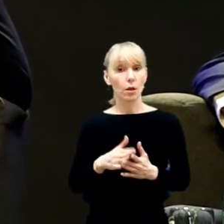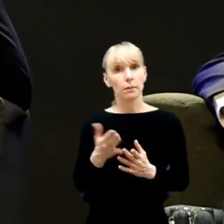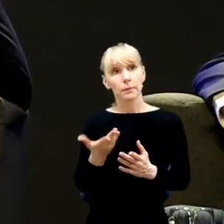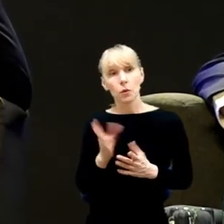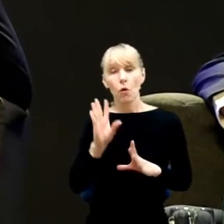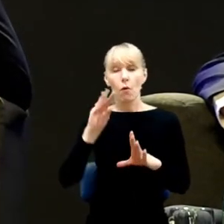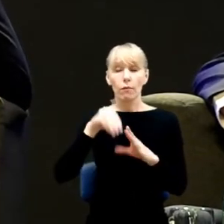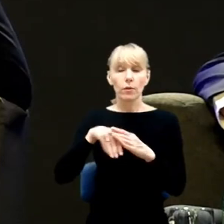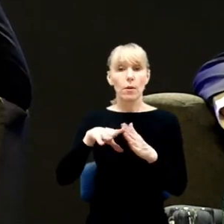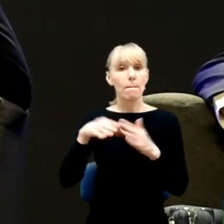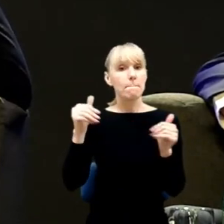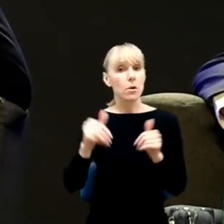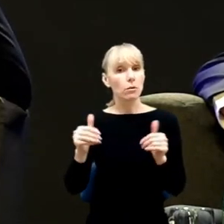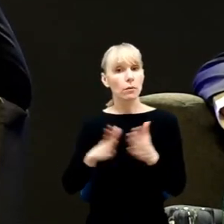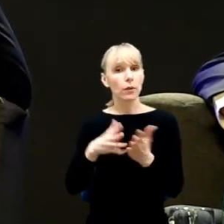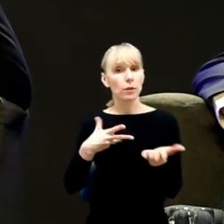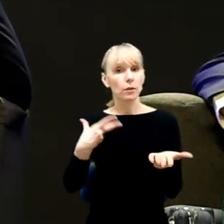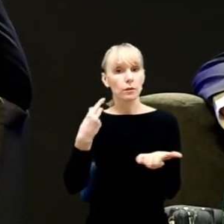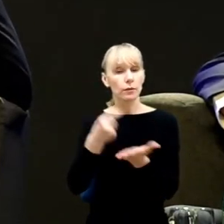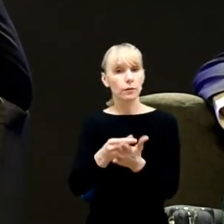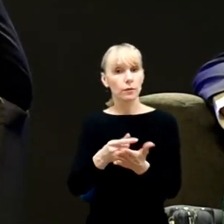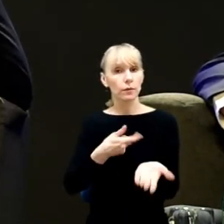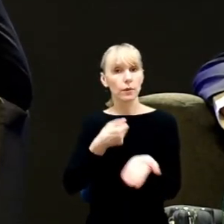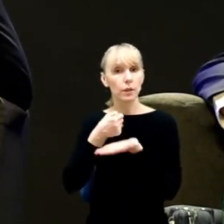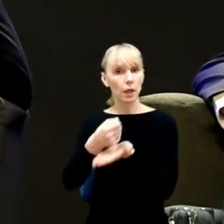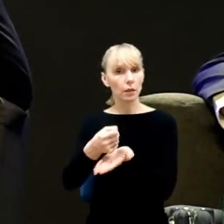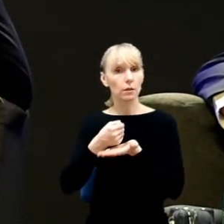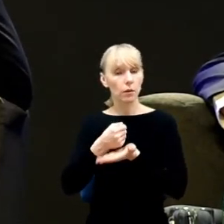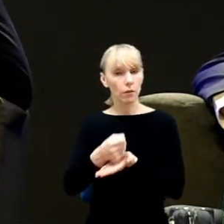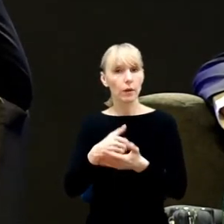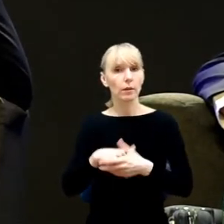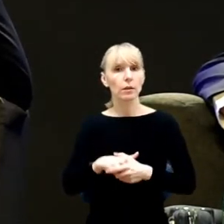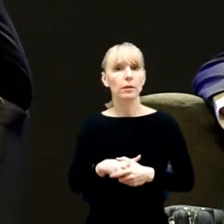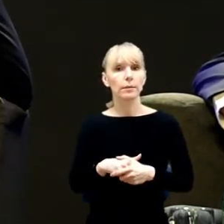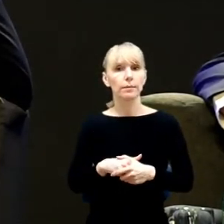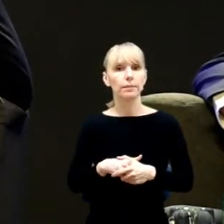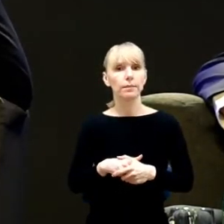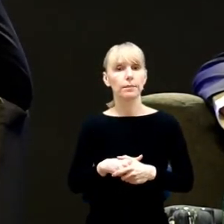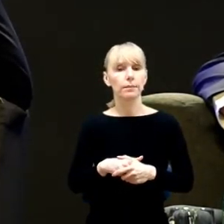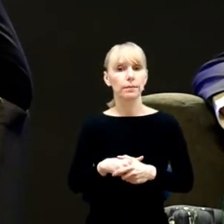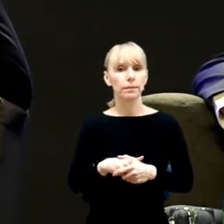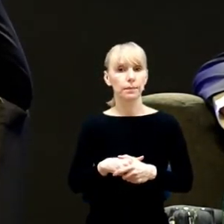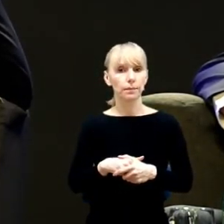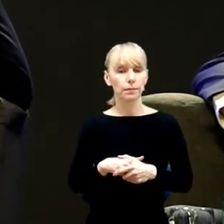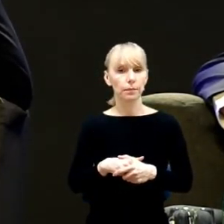to dlatego też on się pojawia tak często w tych źródłach finansowania,